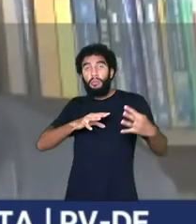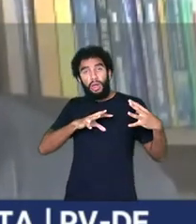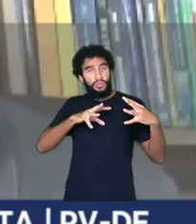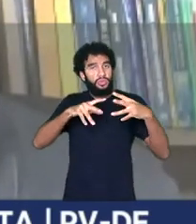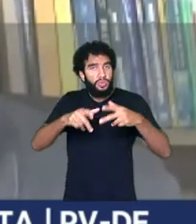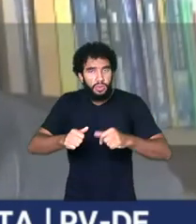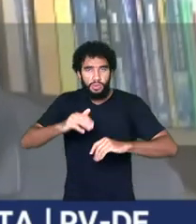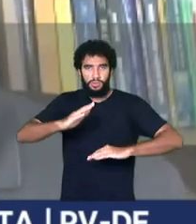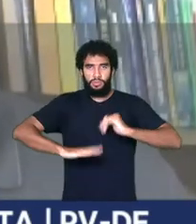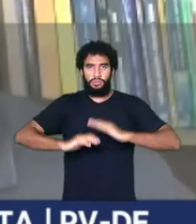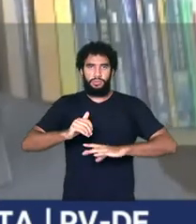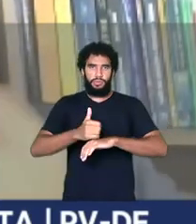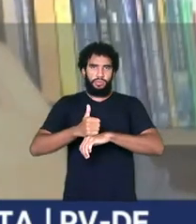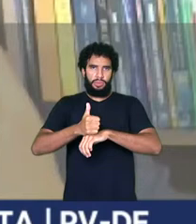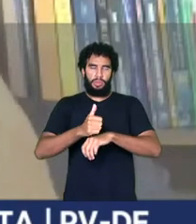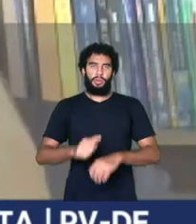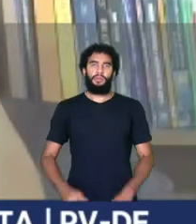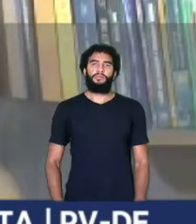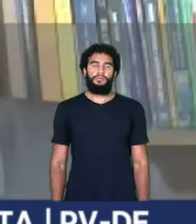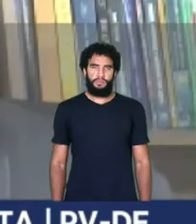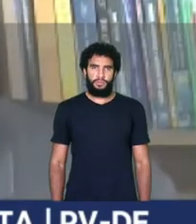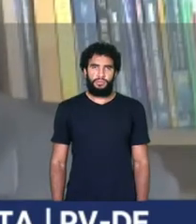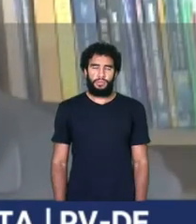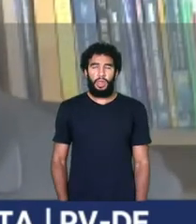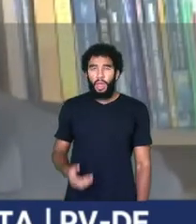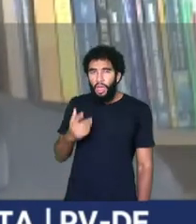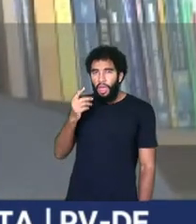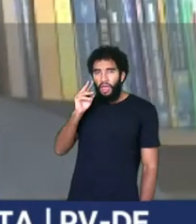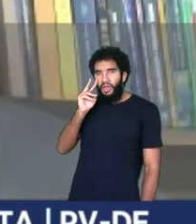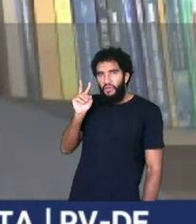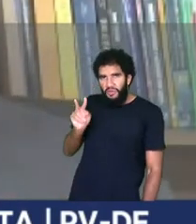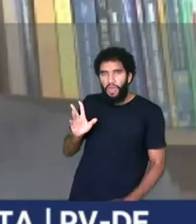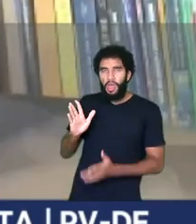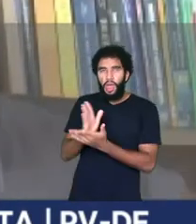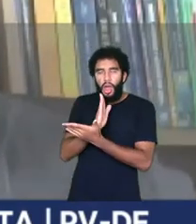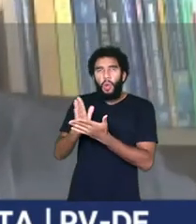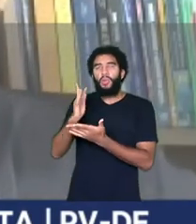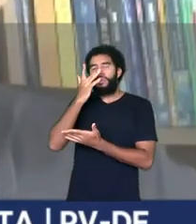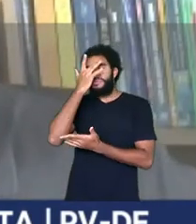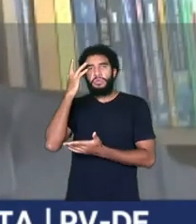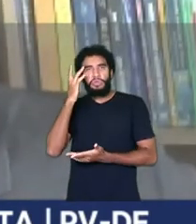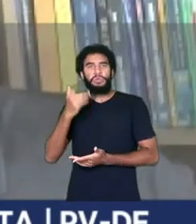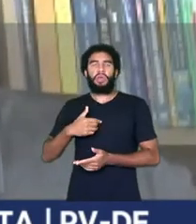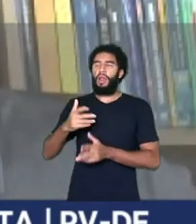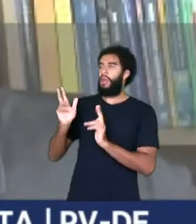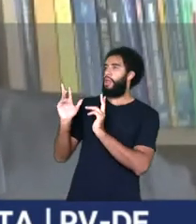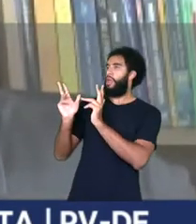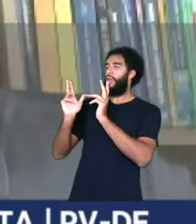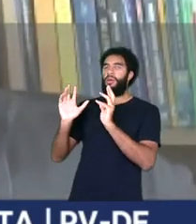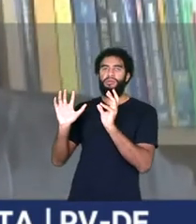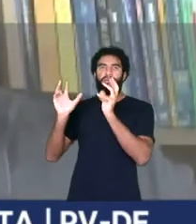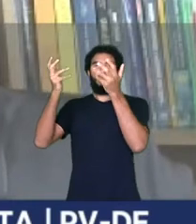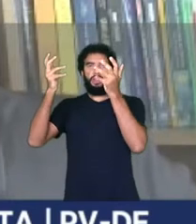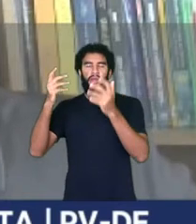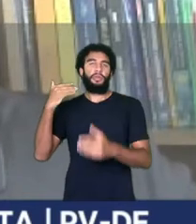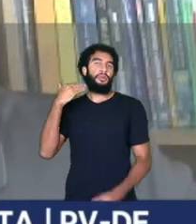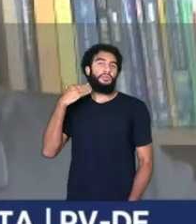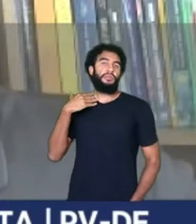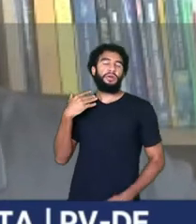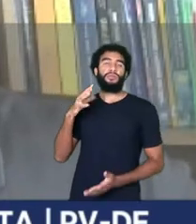SÓLIDA DE POLÍTICA DE RECOMPOSIÇÃO SALARIAL PARA TODAS AS CATEGORIAS, SENHOR PRESIDENTE. EU VI AQUI ALGUNS COLEGAS QUE FESTA JAVAM ANO DE AUTONOMIA DO BANCO CENTRAL,